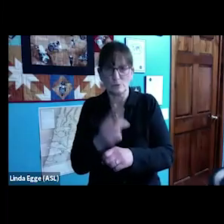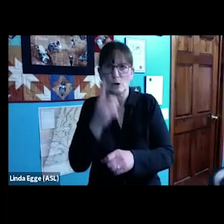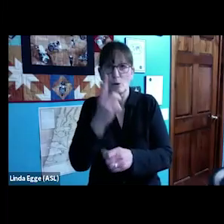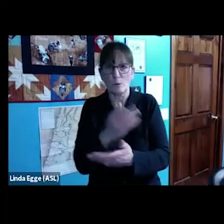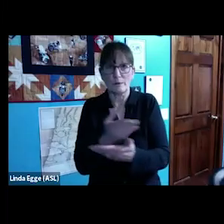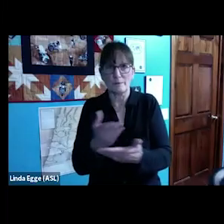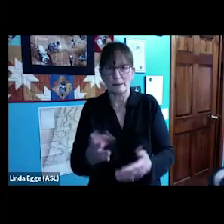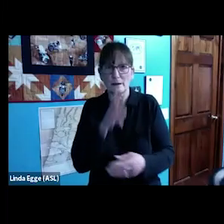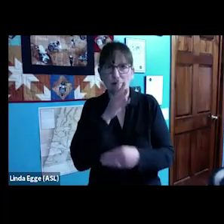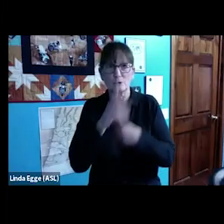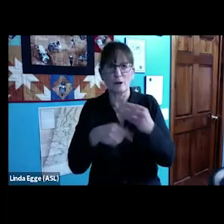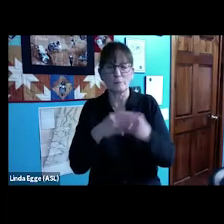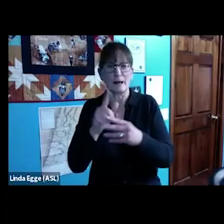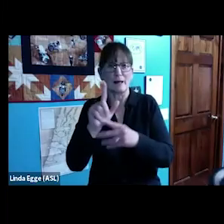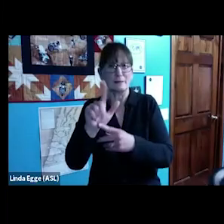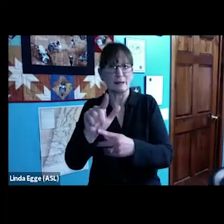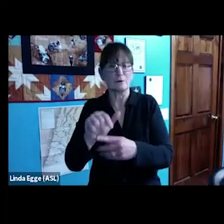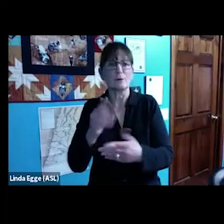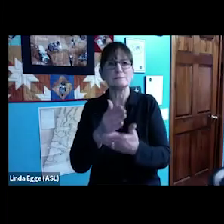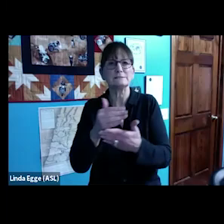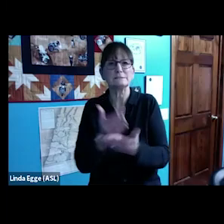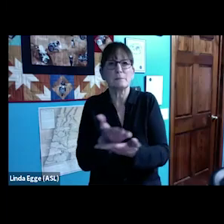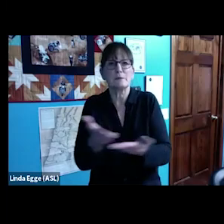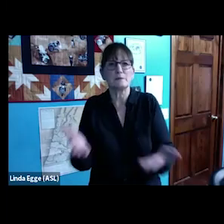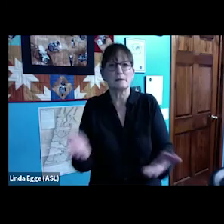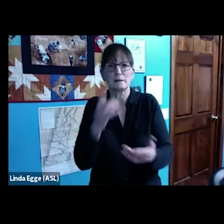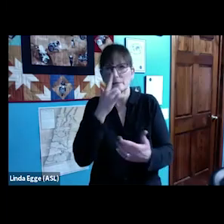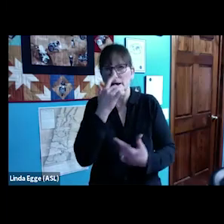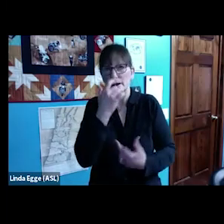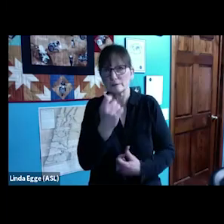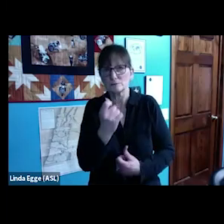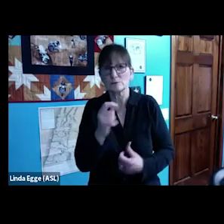es utilizar Google tanto como puedas.